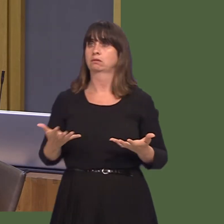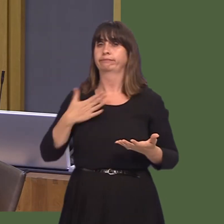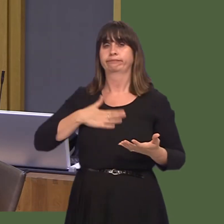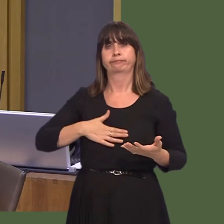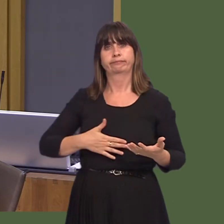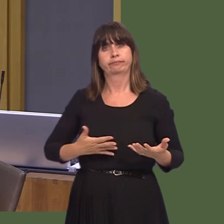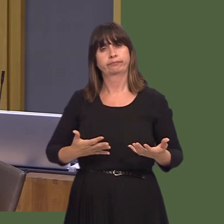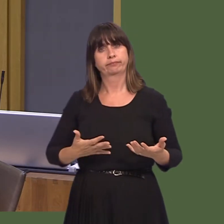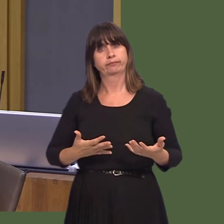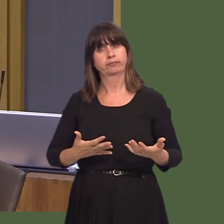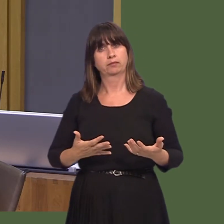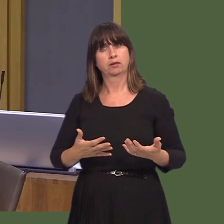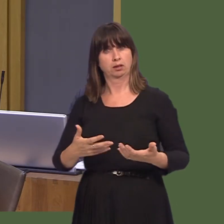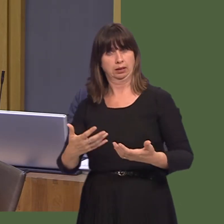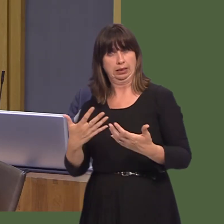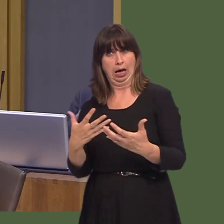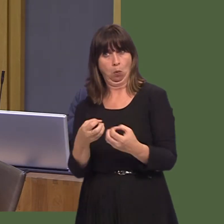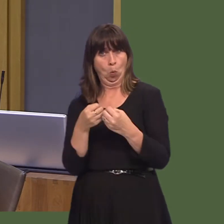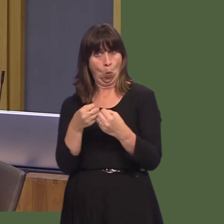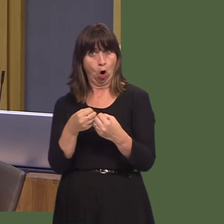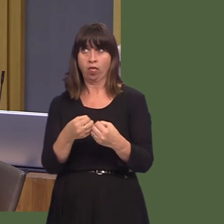i edrych ar fuddsoddi mewn amgueddfa oír fath, o ystyried y camau syín cael eu cymryd